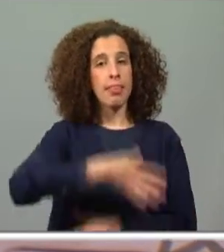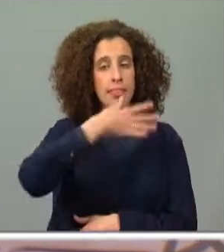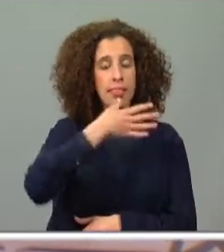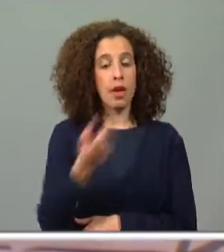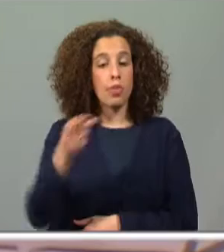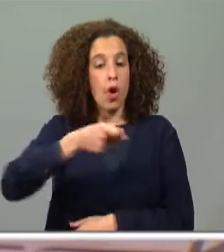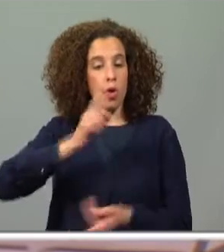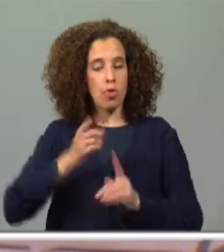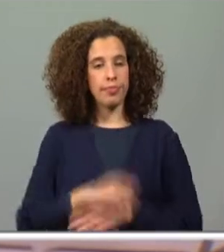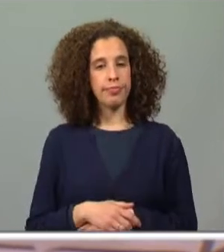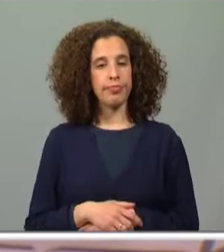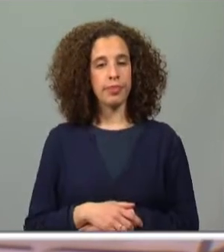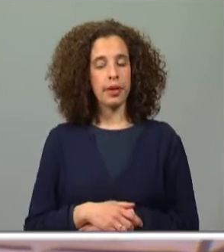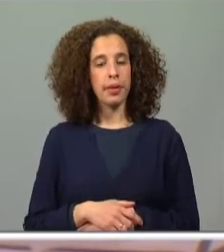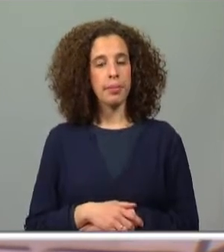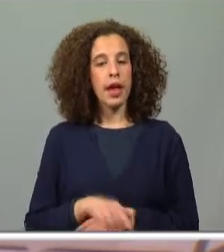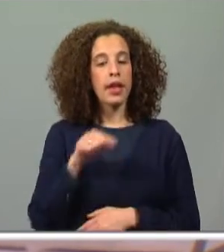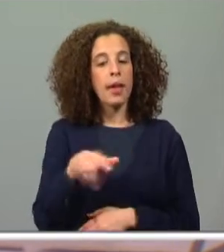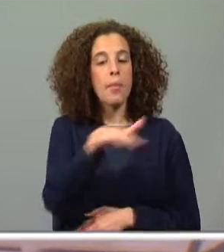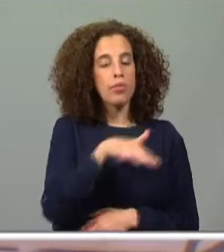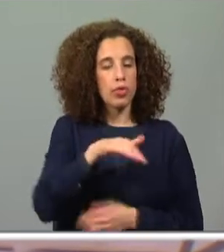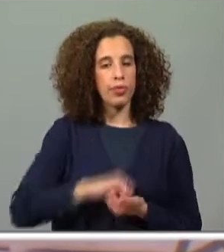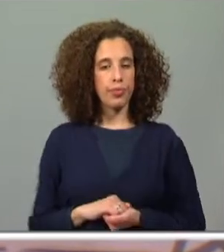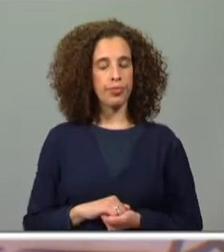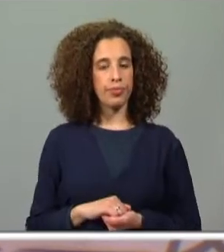acontece em que ponto da narrativa estamos 發生在敘述的什麼時候我們是